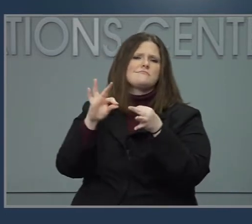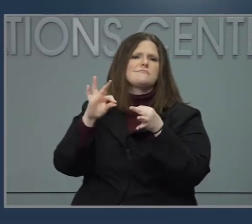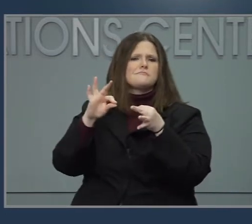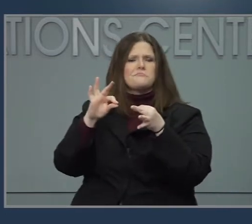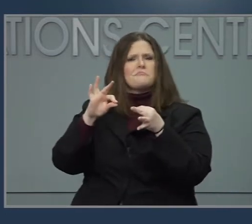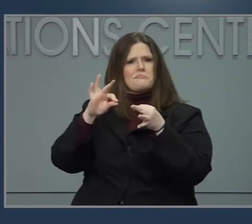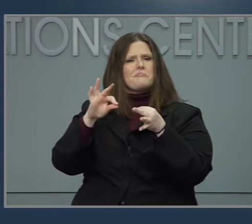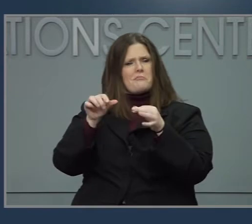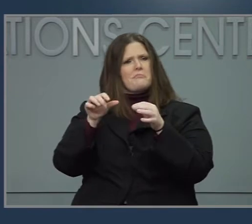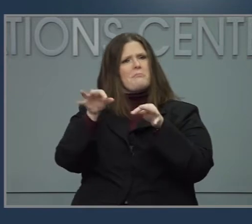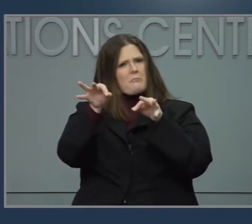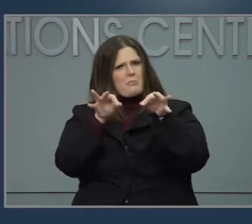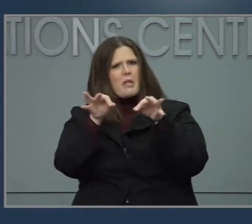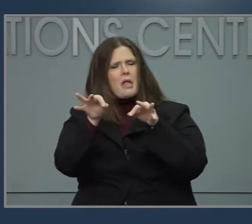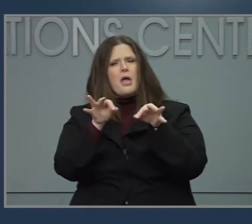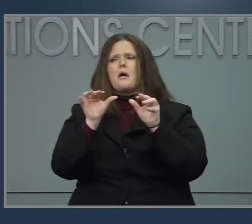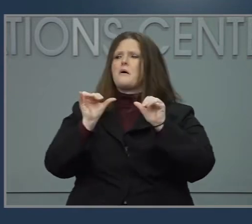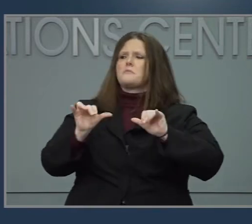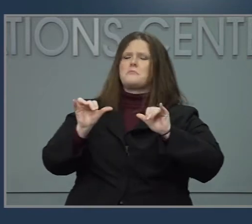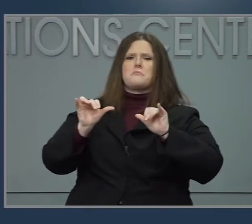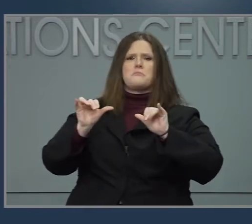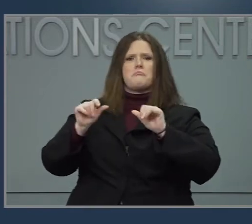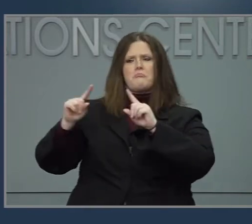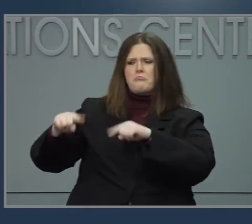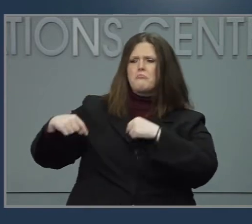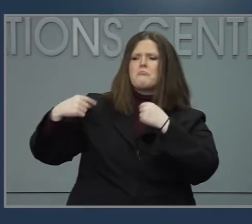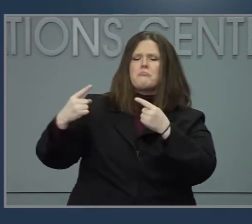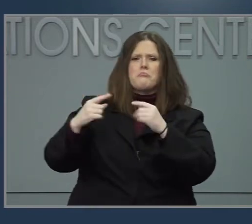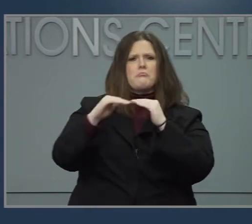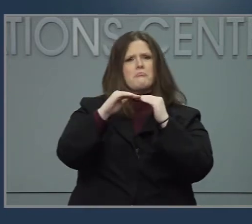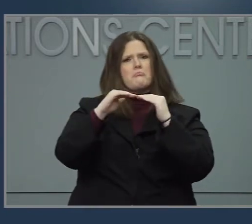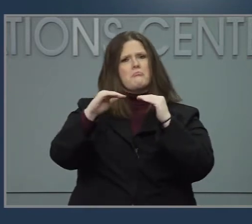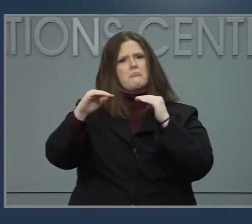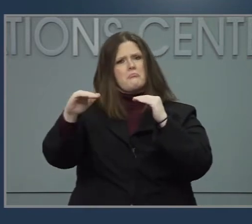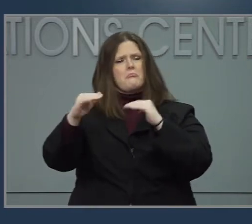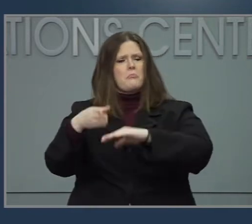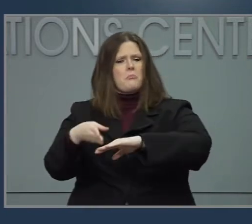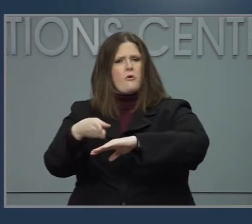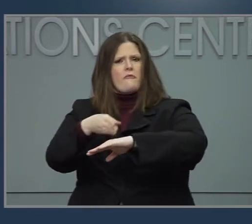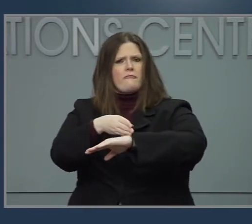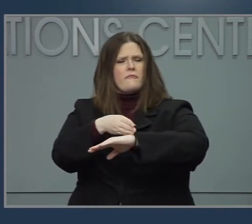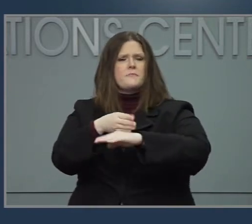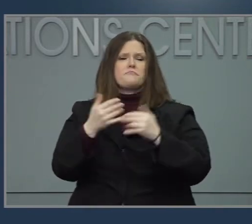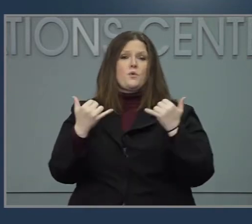Las mejoras en las métricas de covid diecinueve sostenidas que nos hemos abril el día de